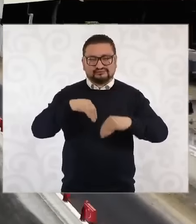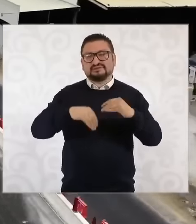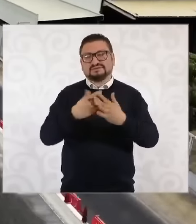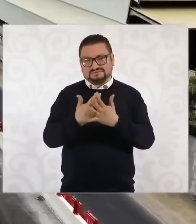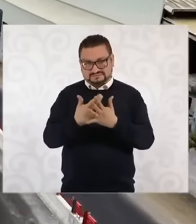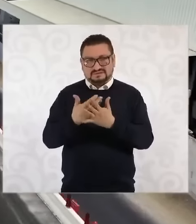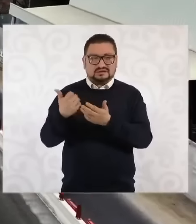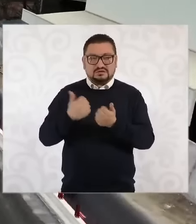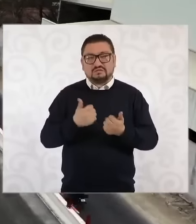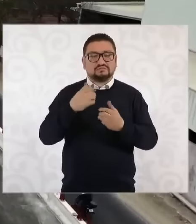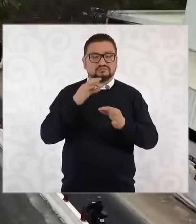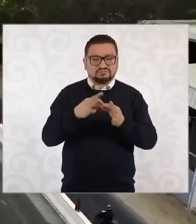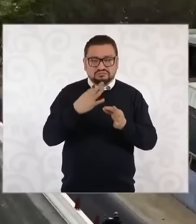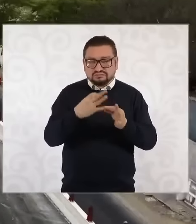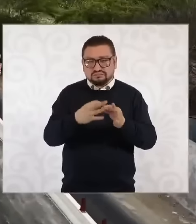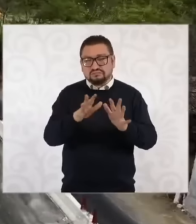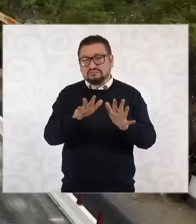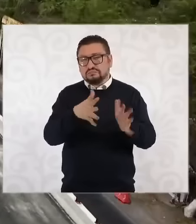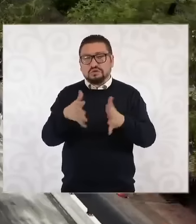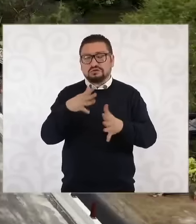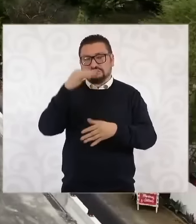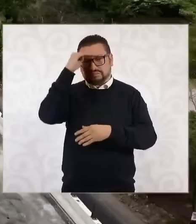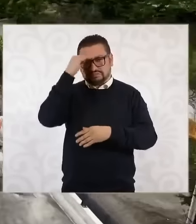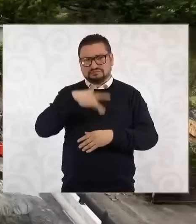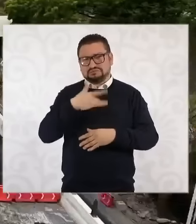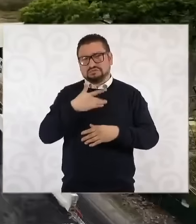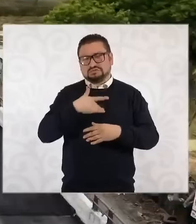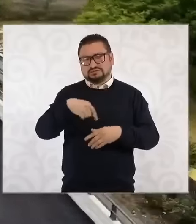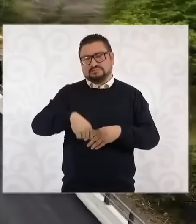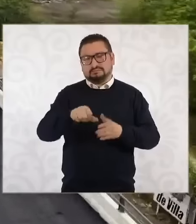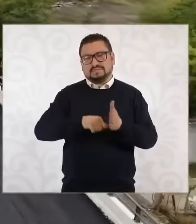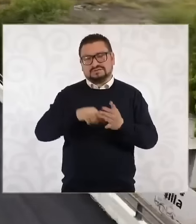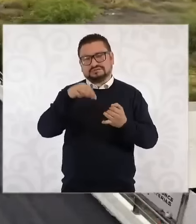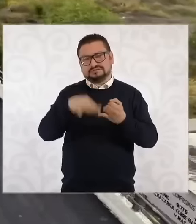en cuanto se instalen, que calculamos también será a finales de este mes, se estará abriendo a